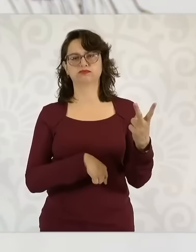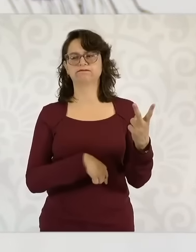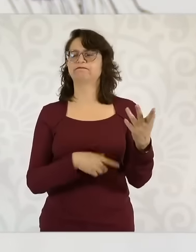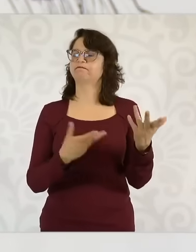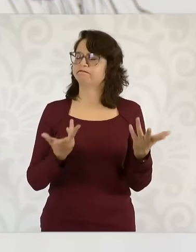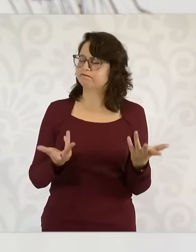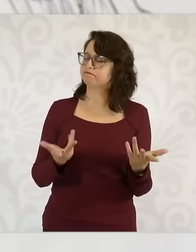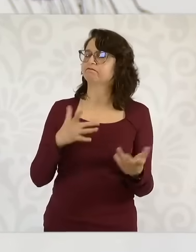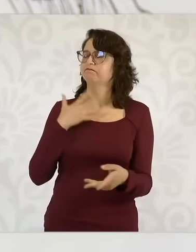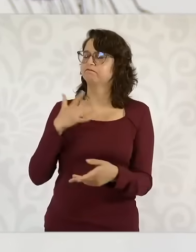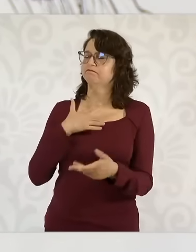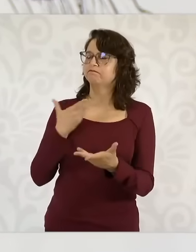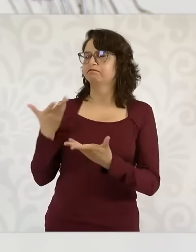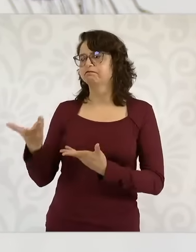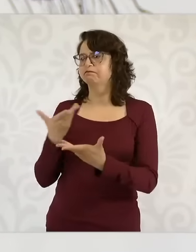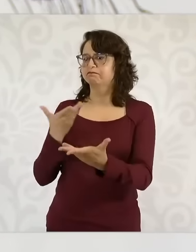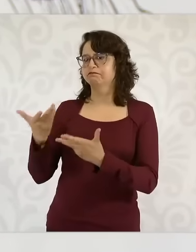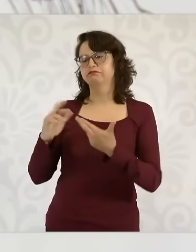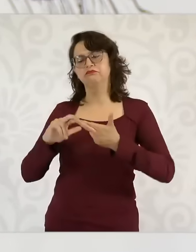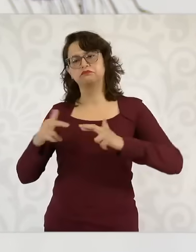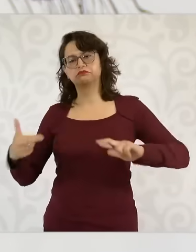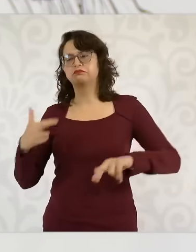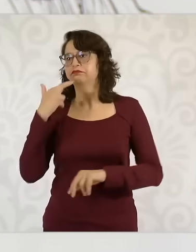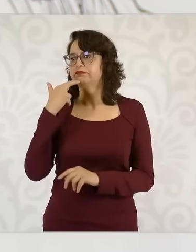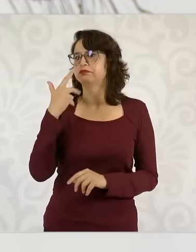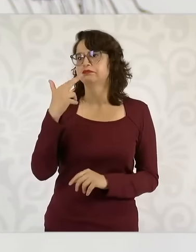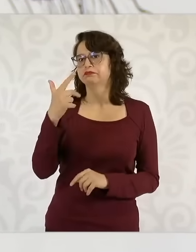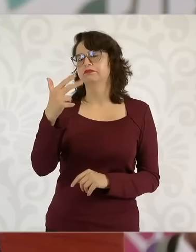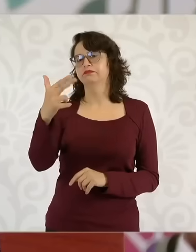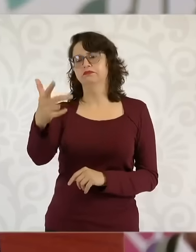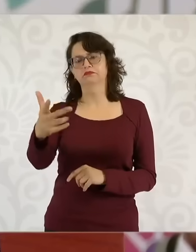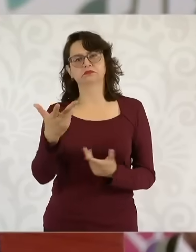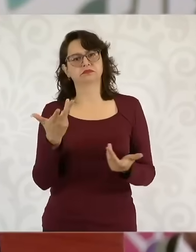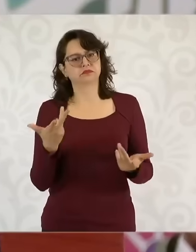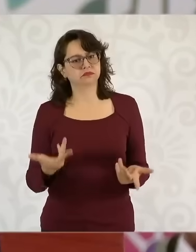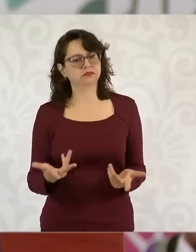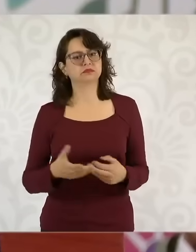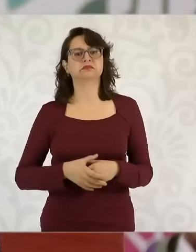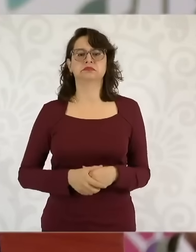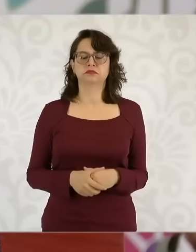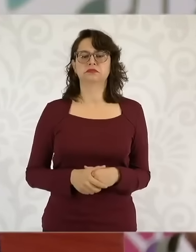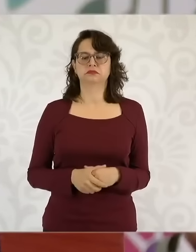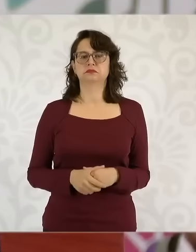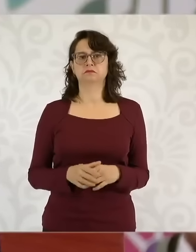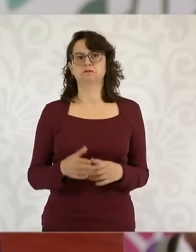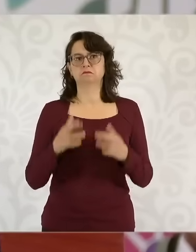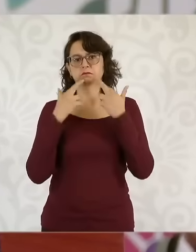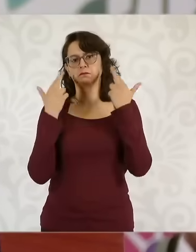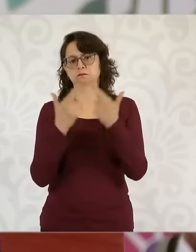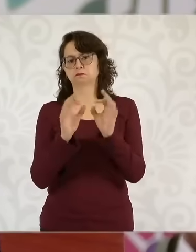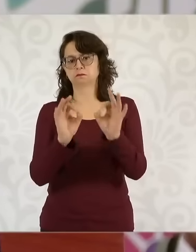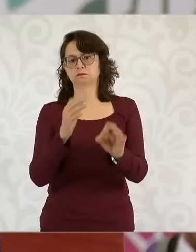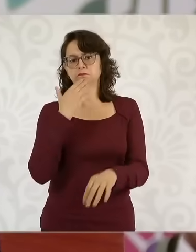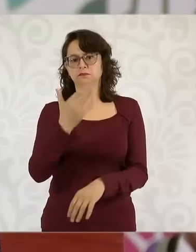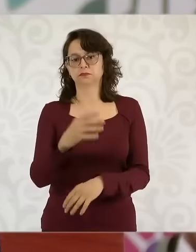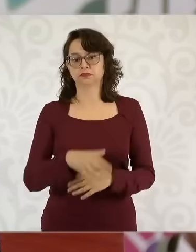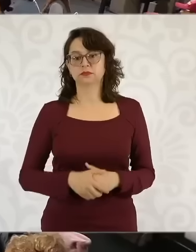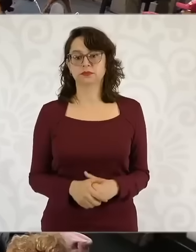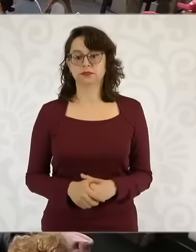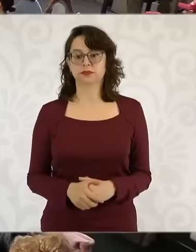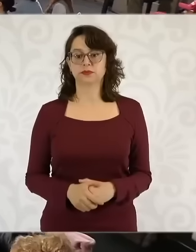siempre la mejor relación entre ambas naciones y ambos pueblos Entonces fue una eh buena reunión